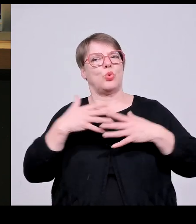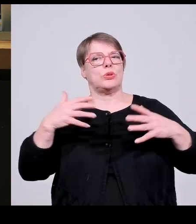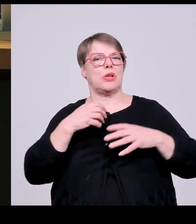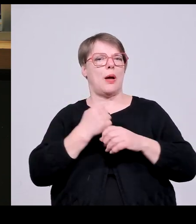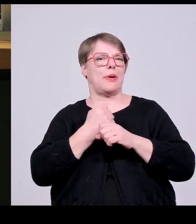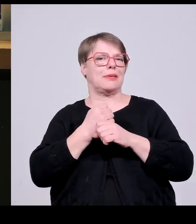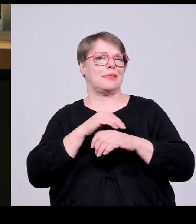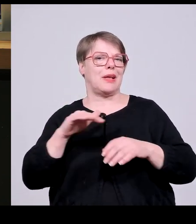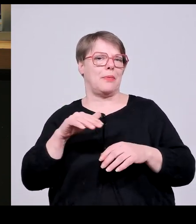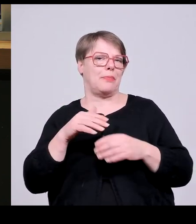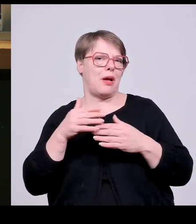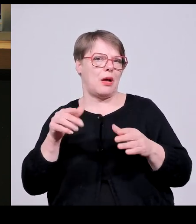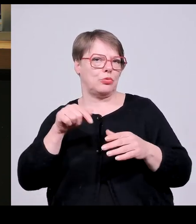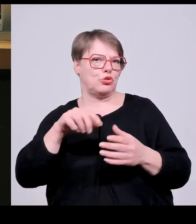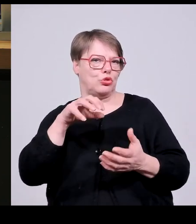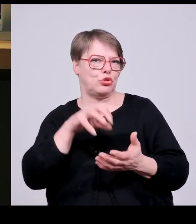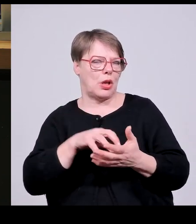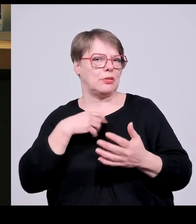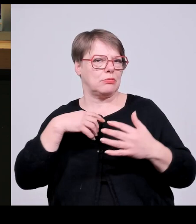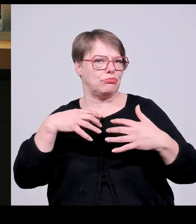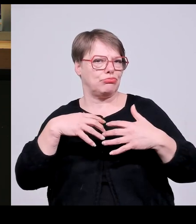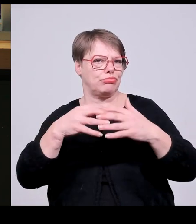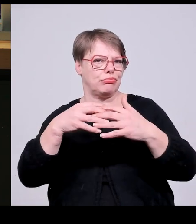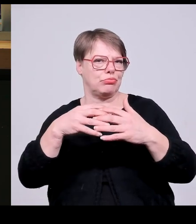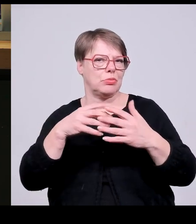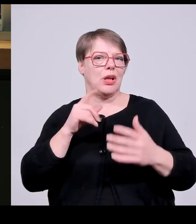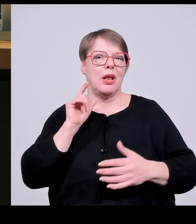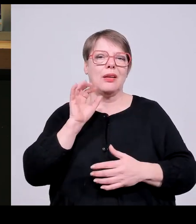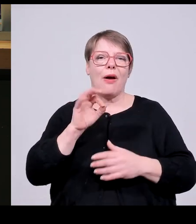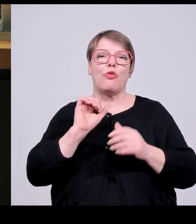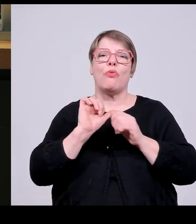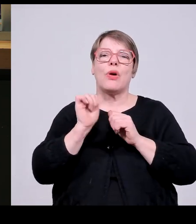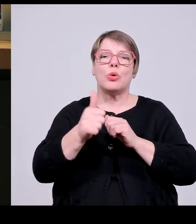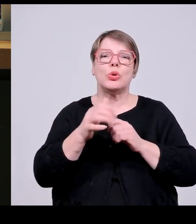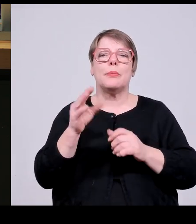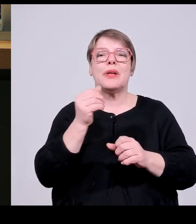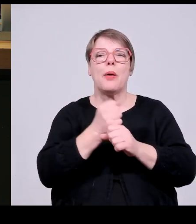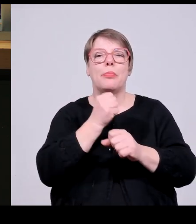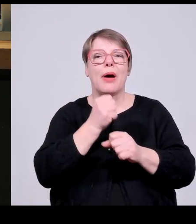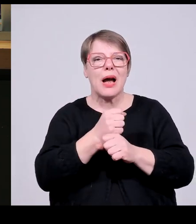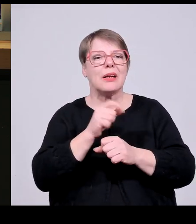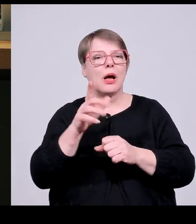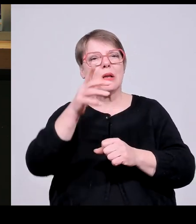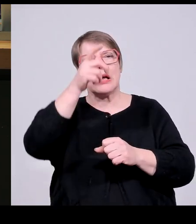die Mitarbeiterinnen und Mitarbeiter gestellt werden sollte. Und eigentlich würde ich sehr gut finden,